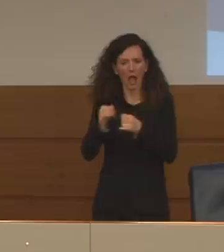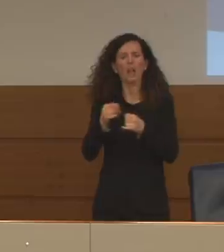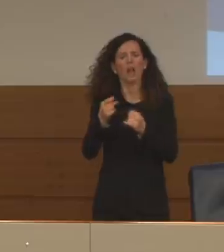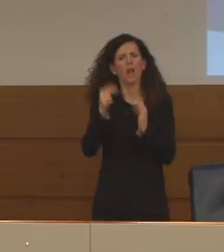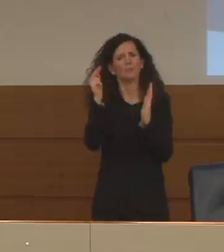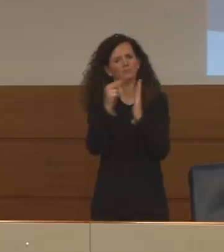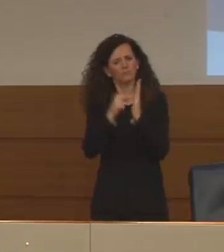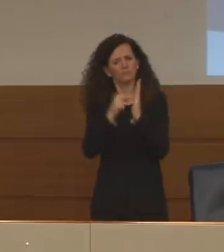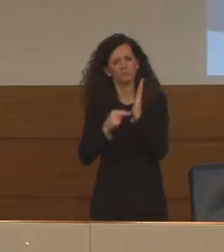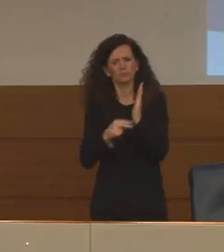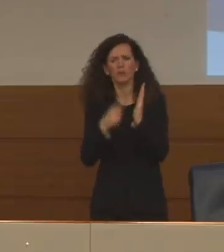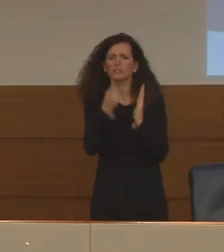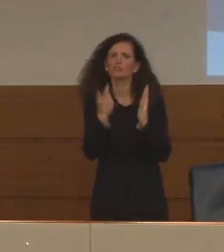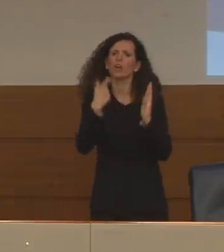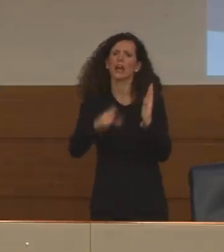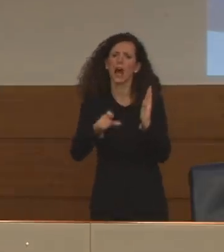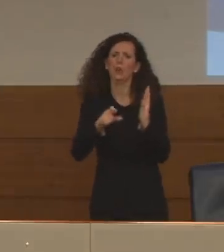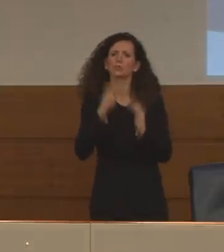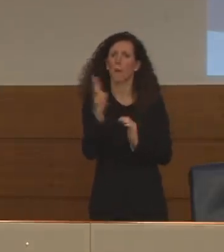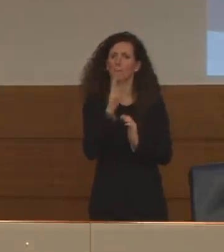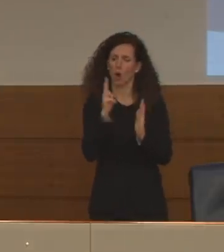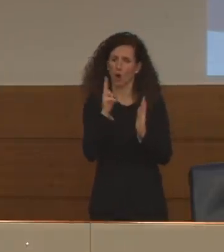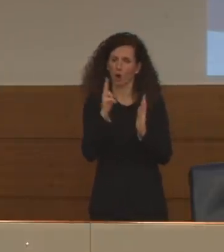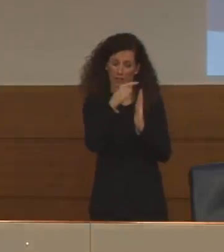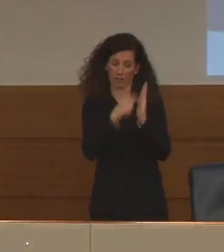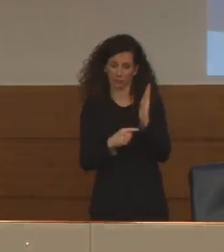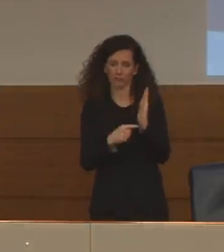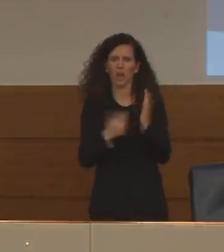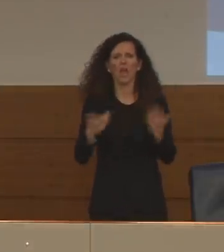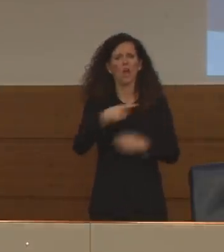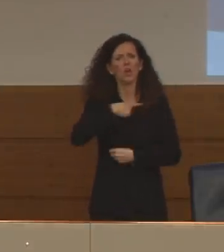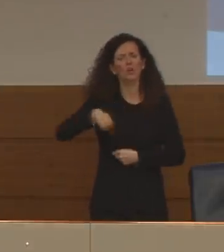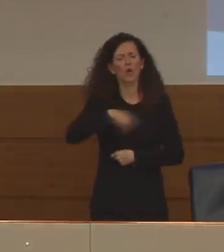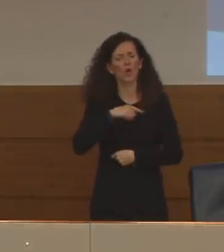epidemico non perdiamo occasione di sincerarci se il paziente era